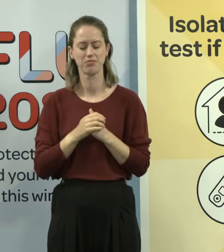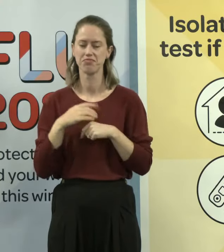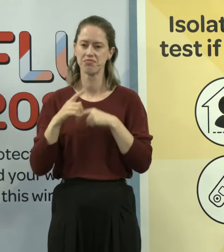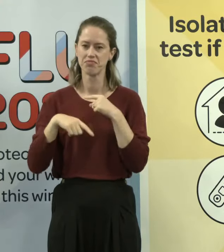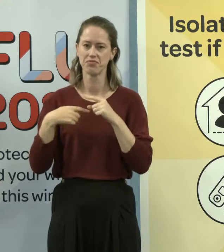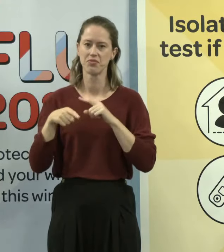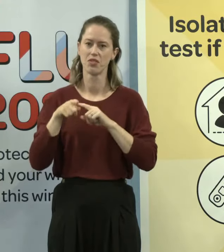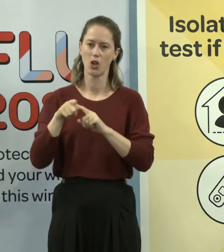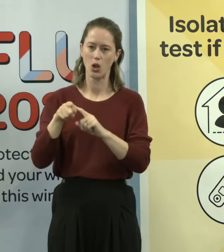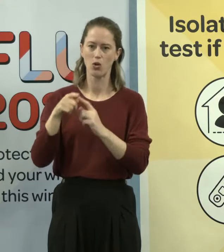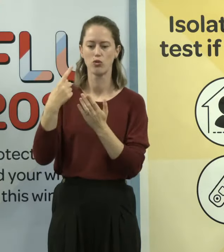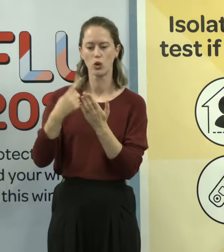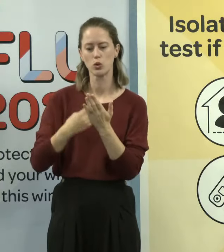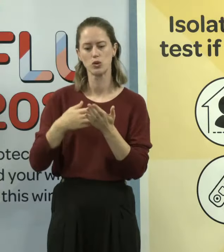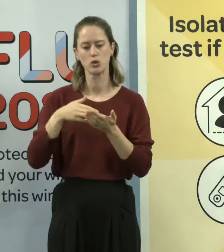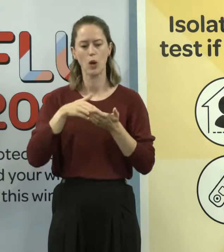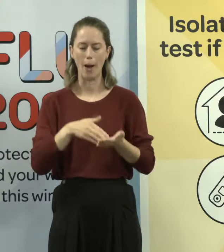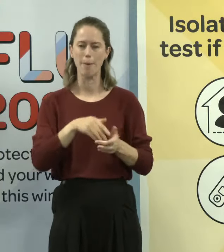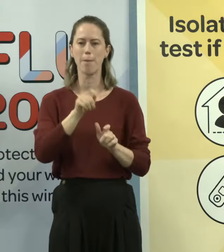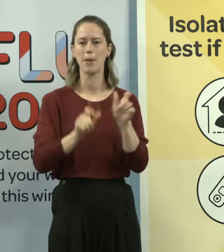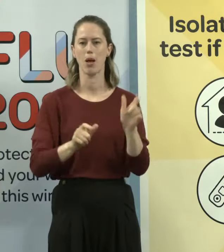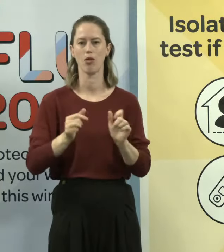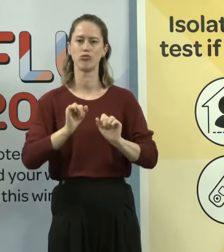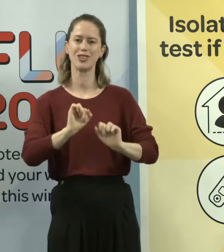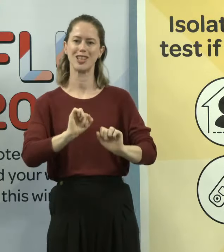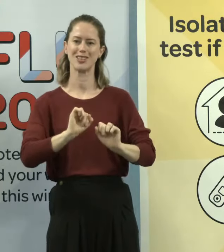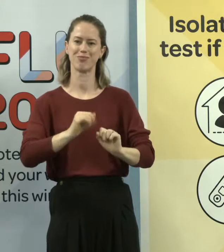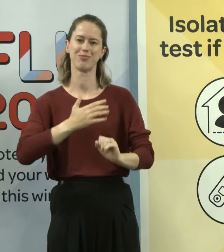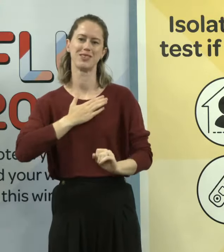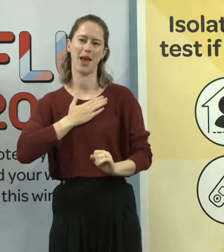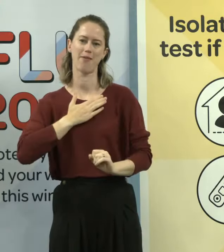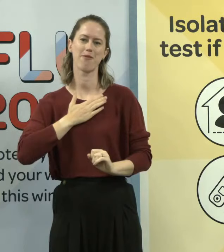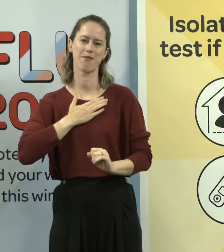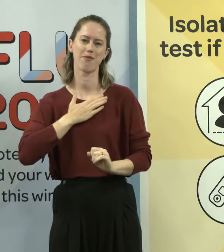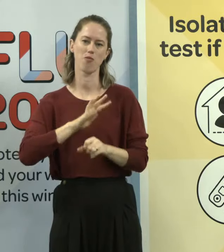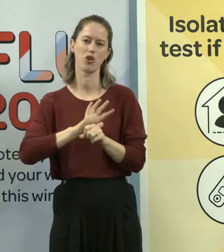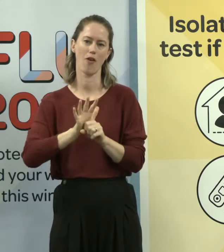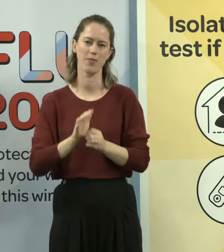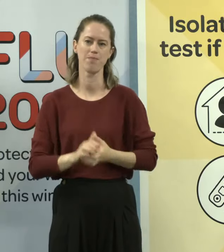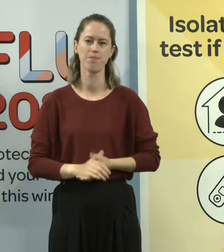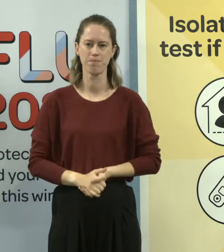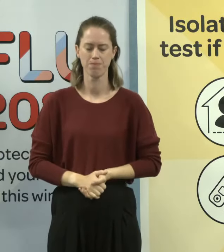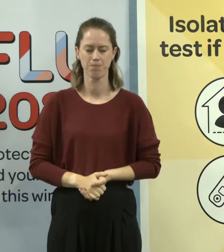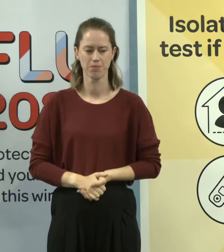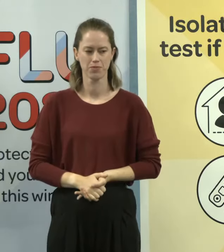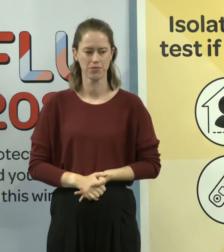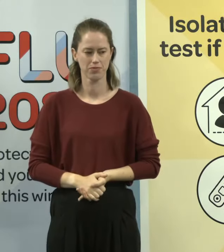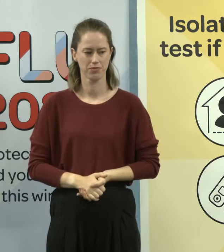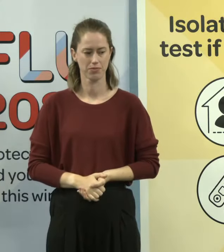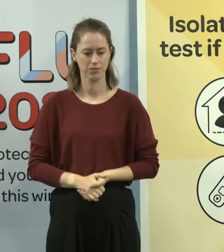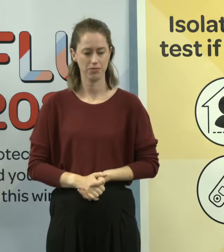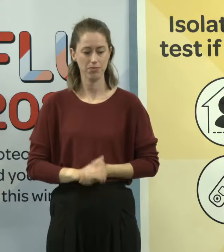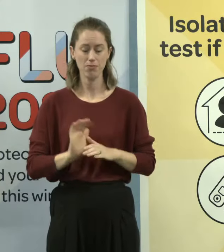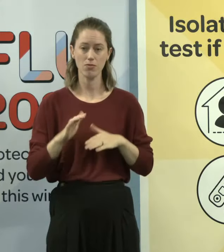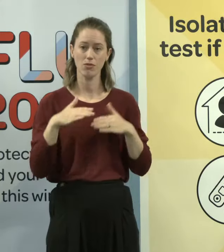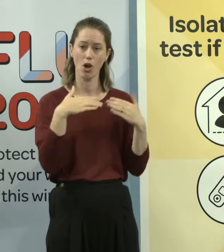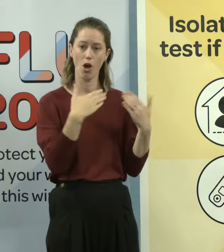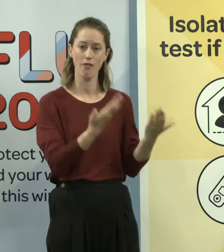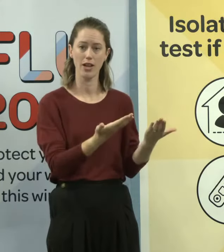tena. No reira he mihi nui- Ki taku whakaaro he tino